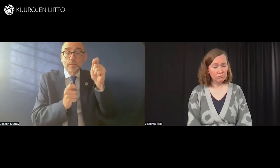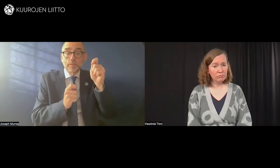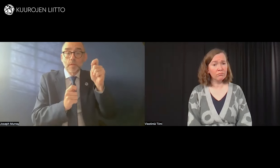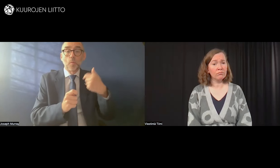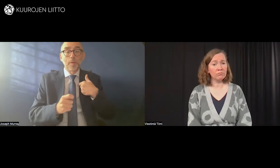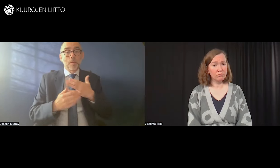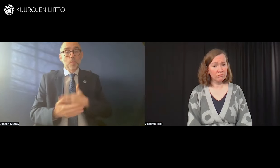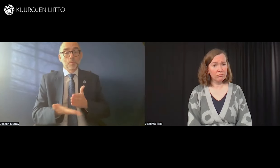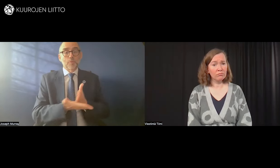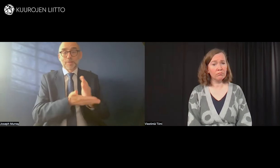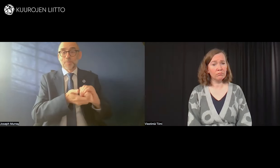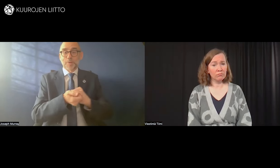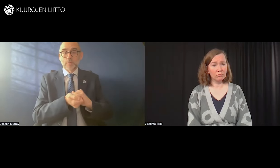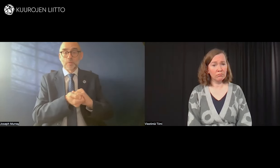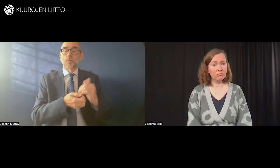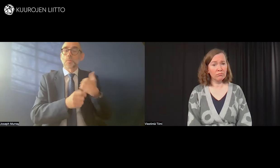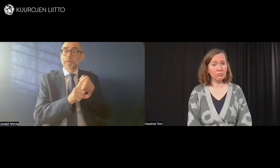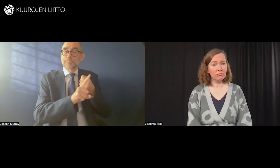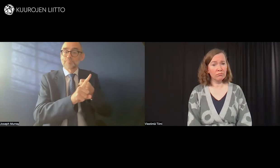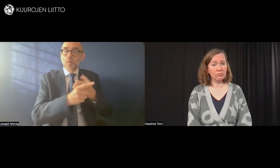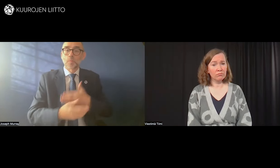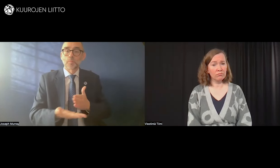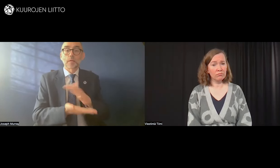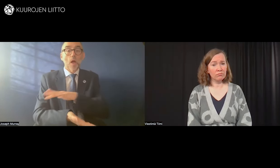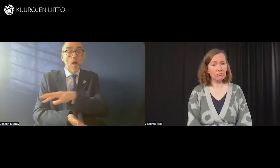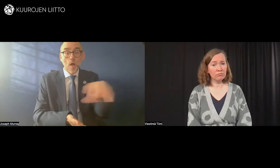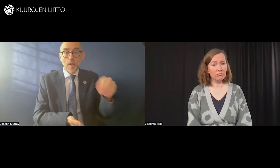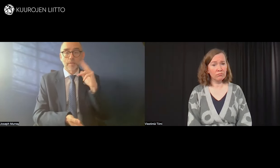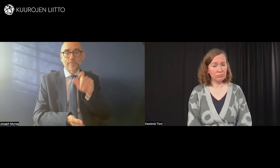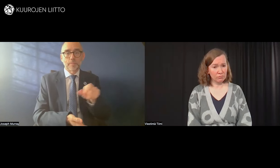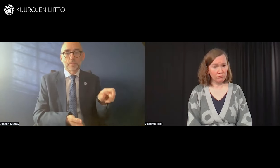Olemme ihmisoikeusliitto, joka taistelee oikeuksista kuuroille ihmisille.